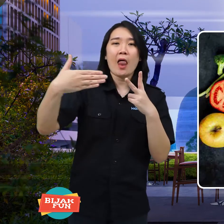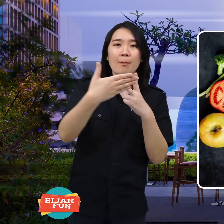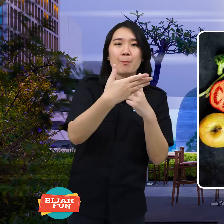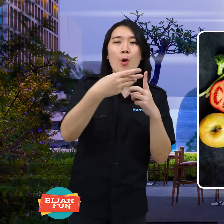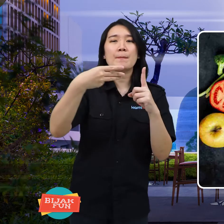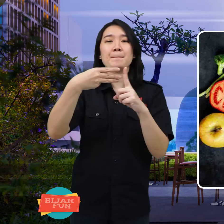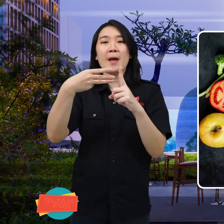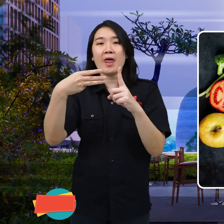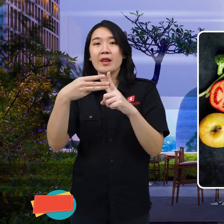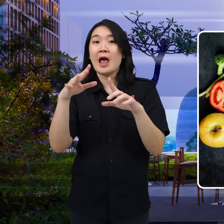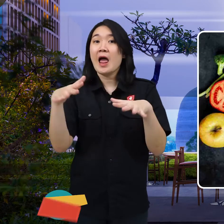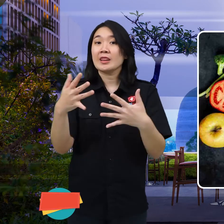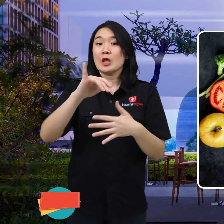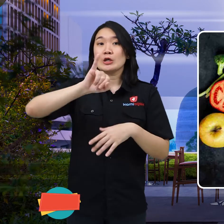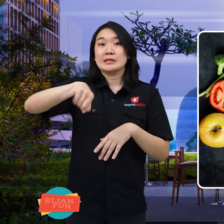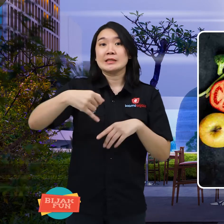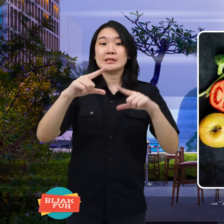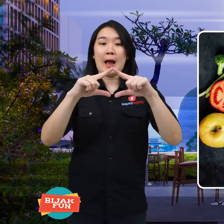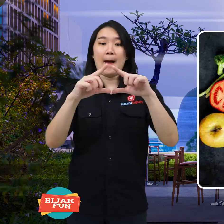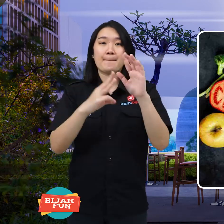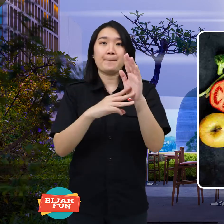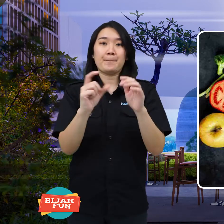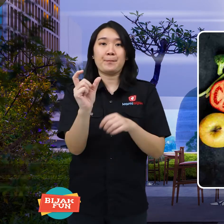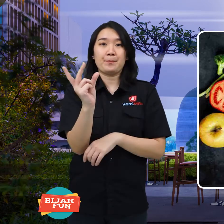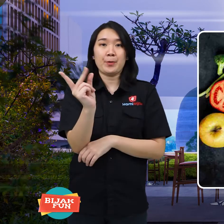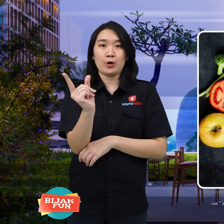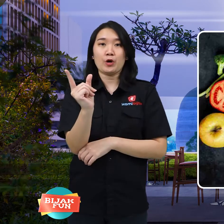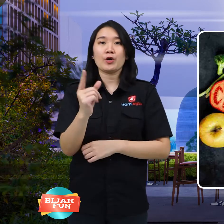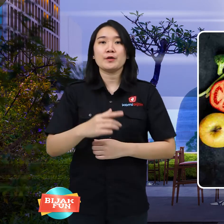bandeng atau jamur sebagai penggantinya.